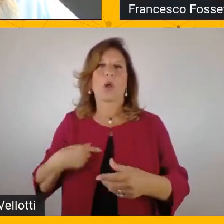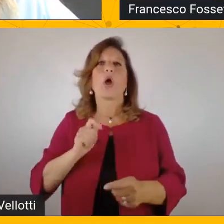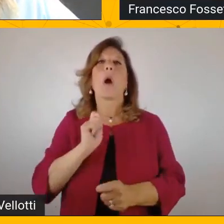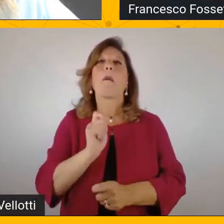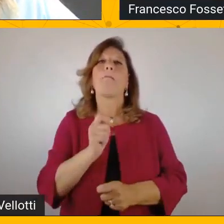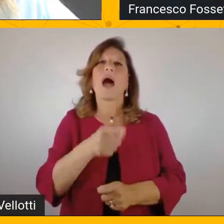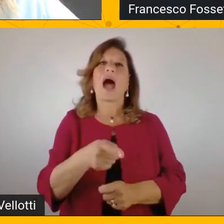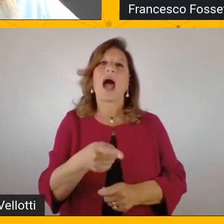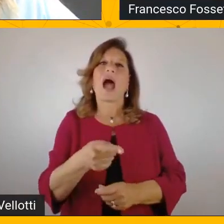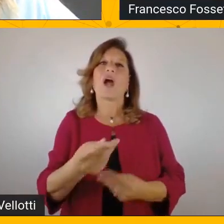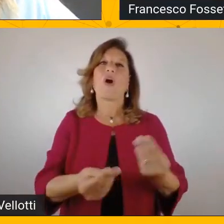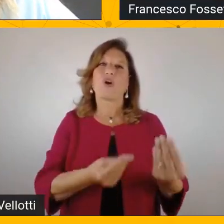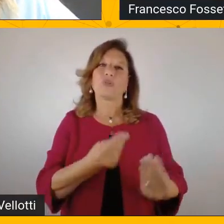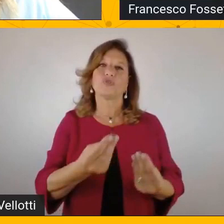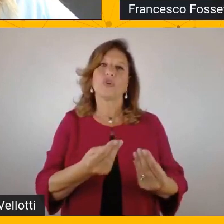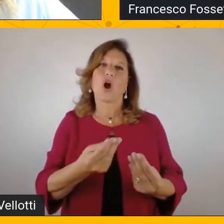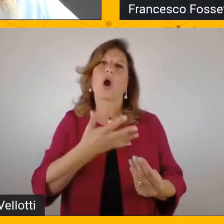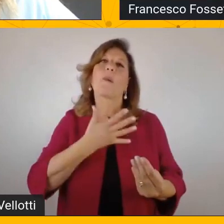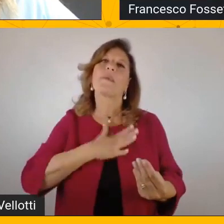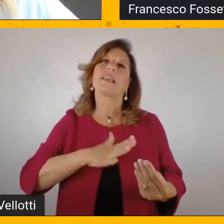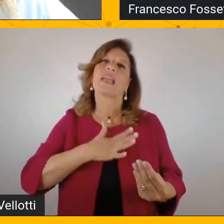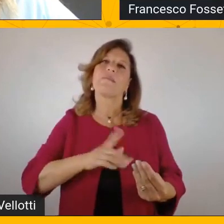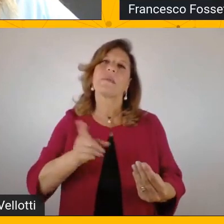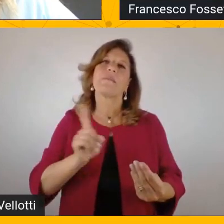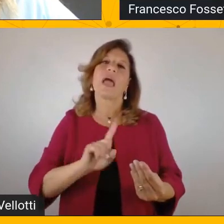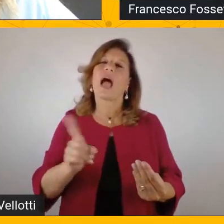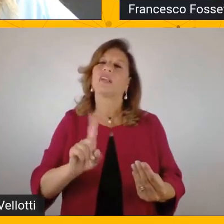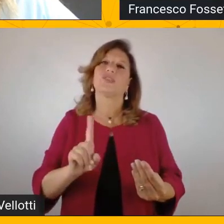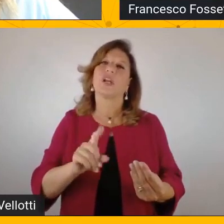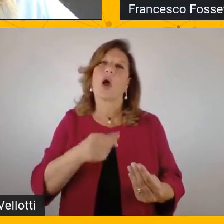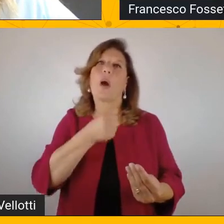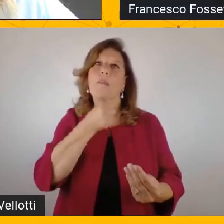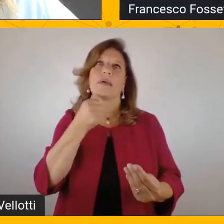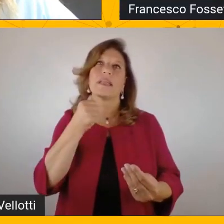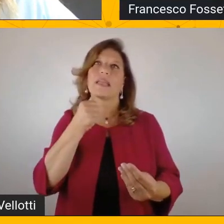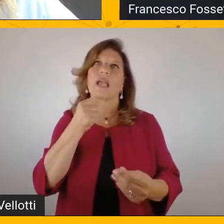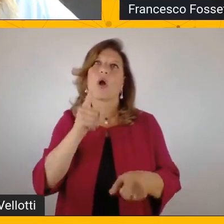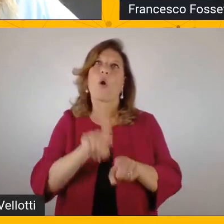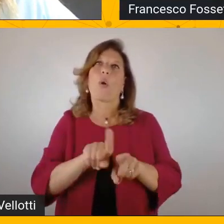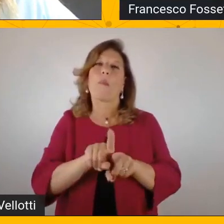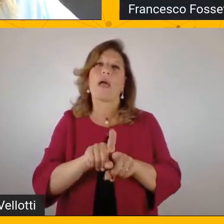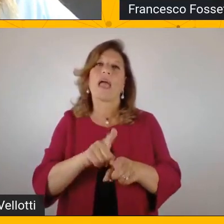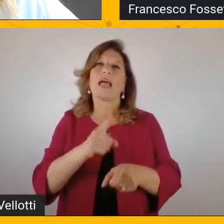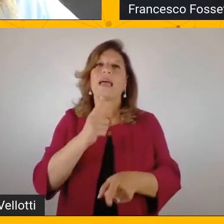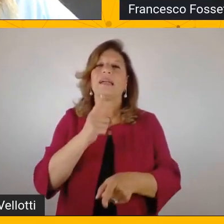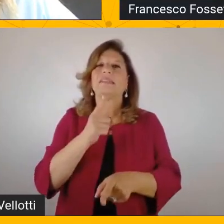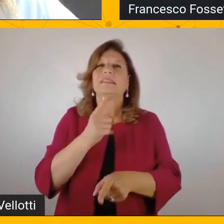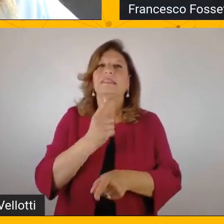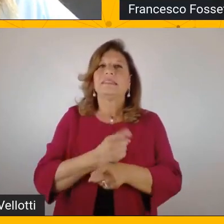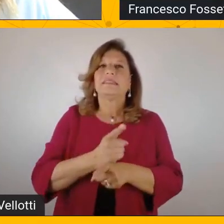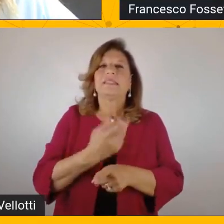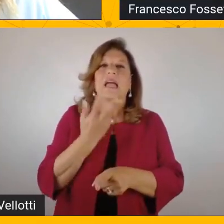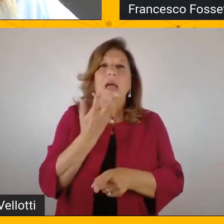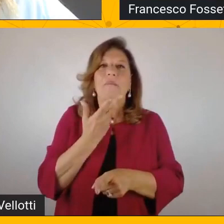pagando quel gioco ma piace farlo non perché ne sento il